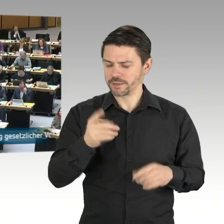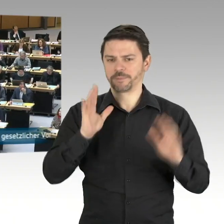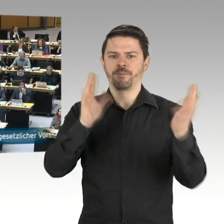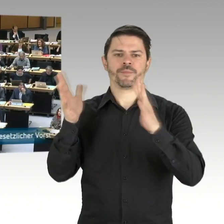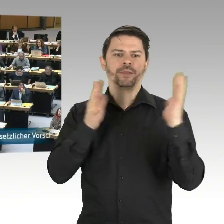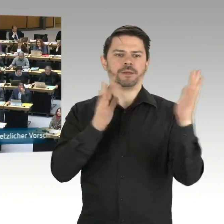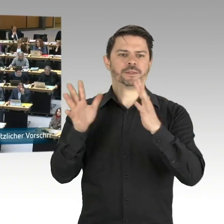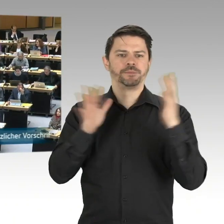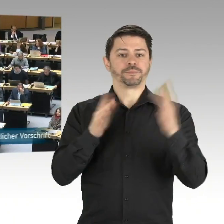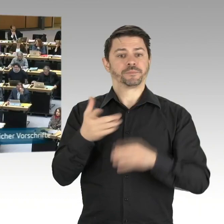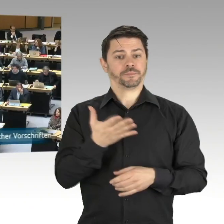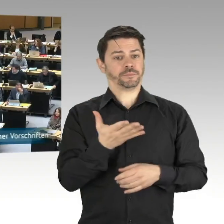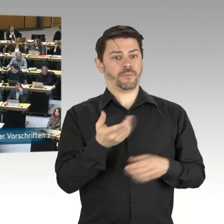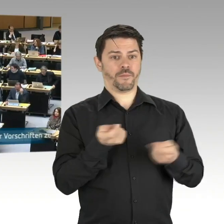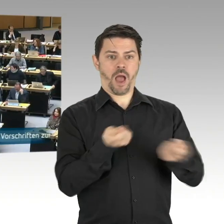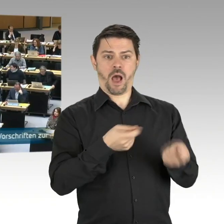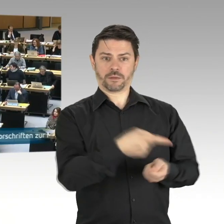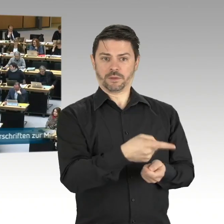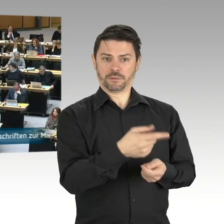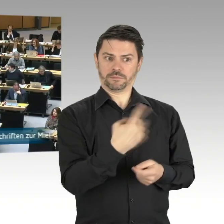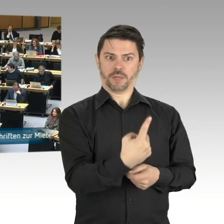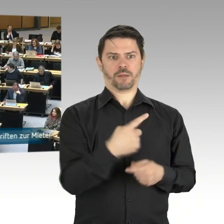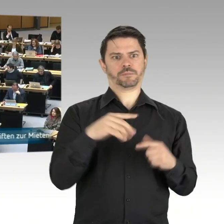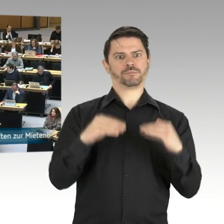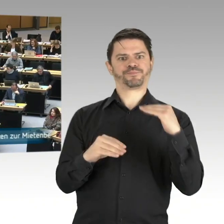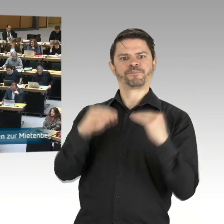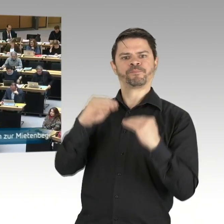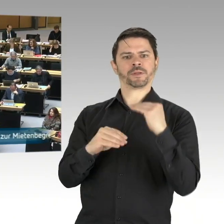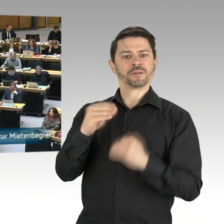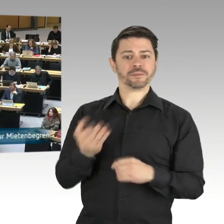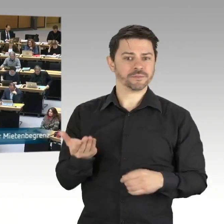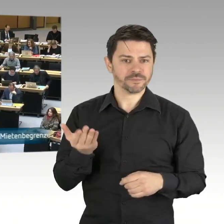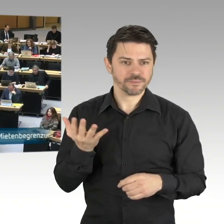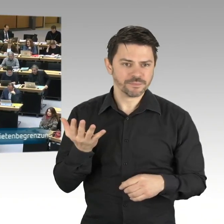Kurzum, weil die CDU auf Bundesebene beim Mieterschutz versagt,